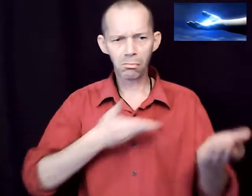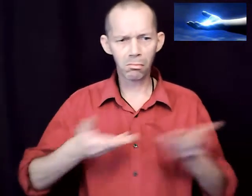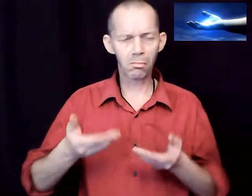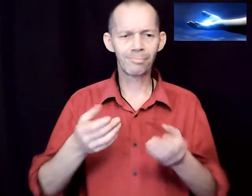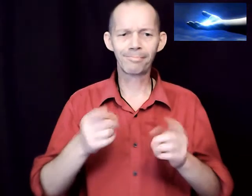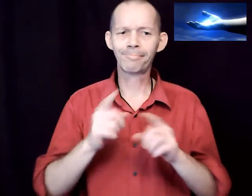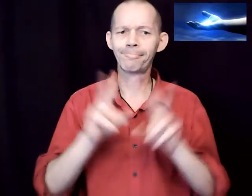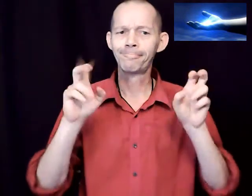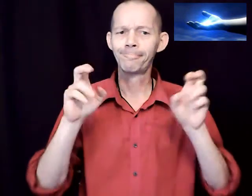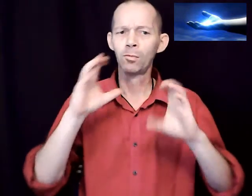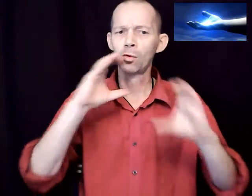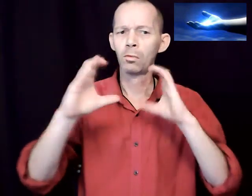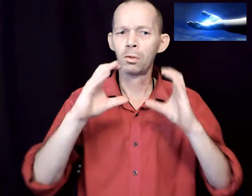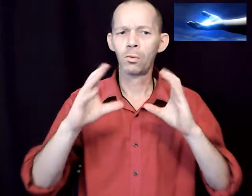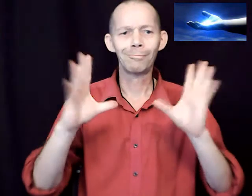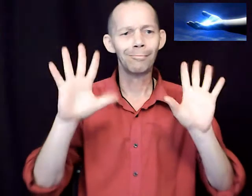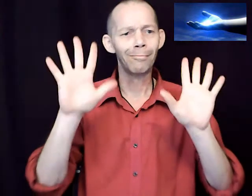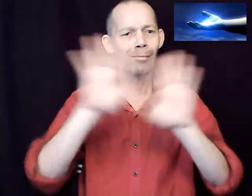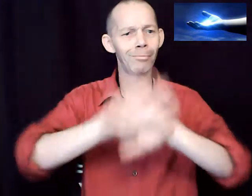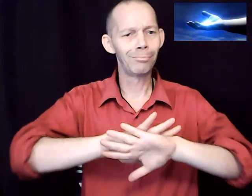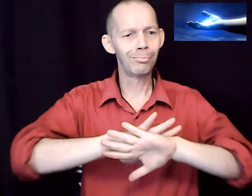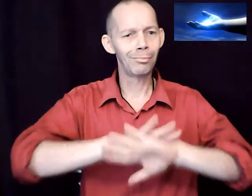d'échanger la communication avec l'invisible.